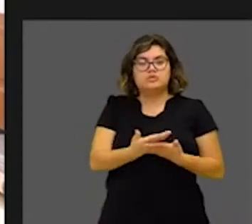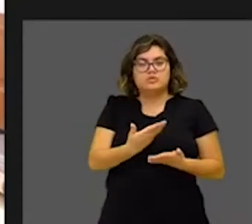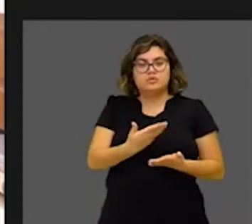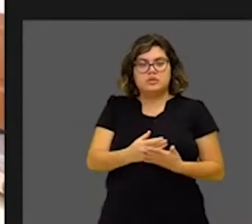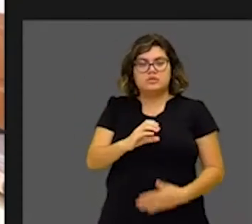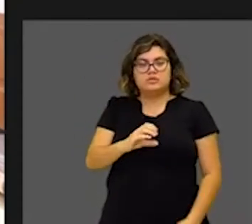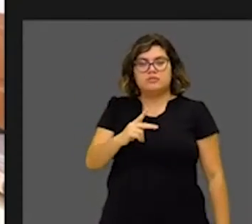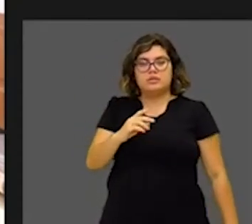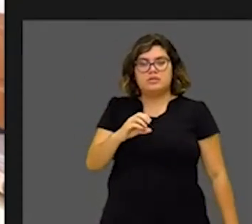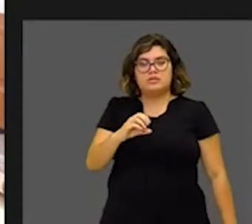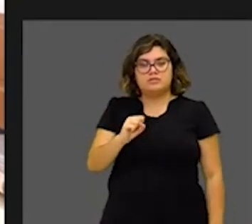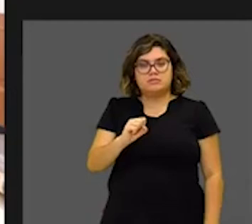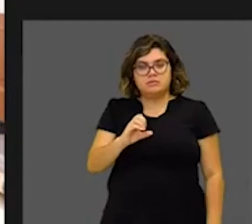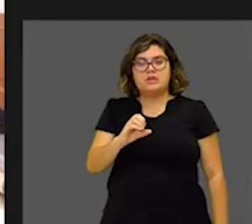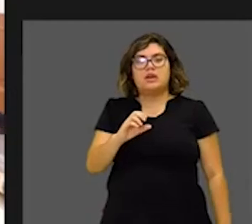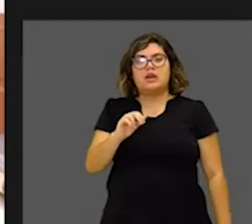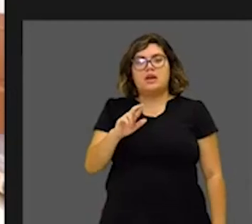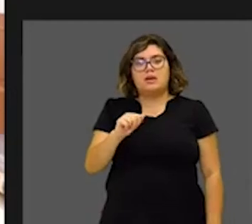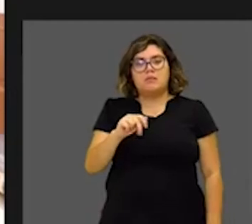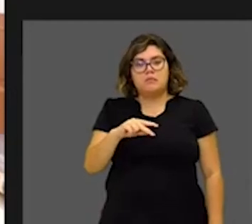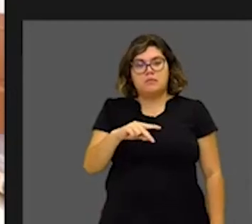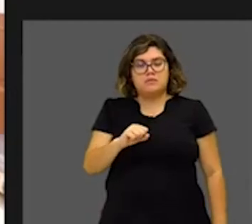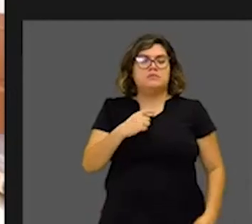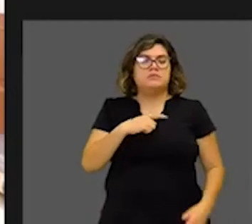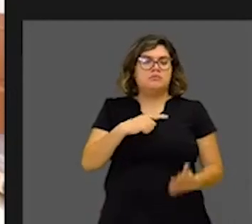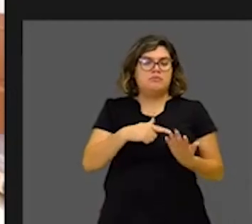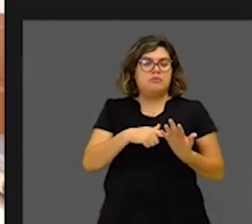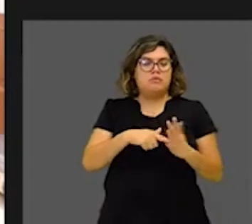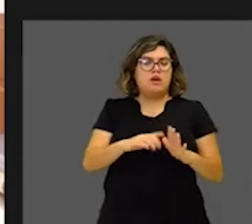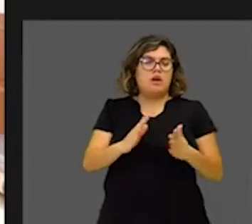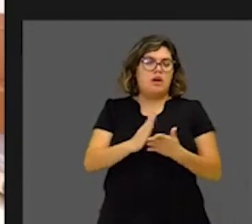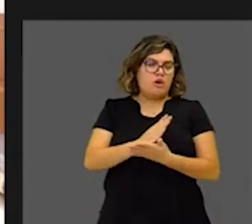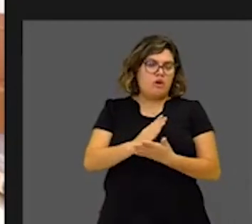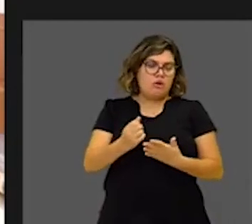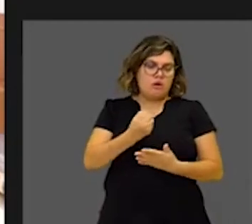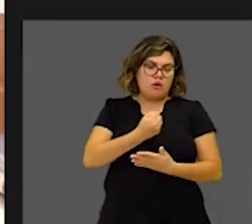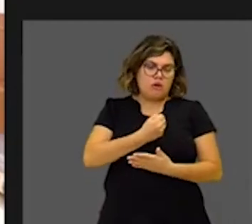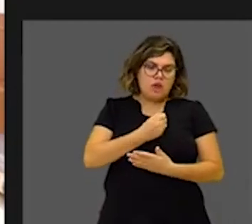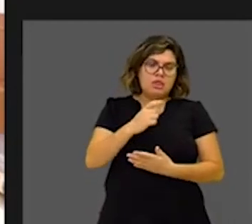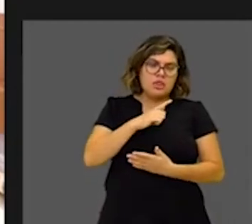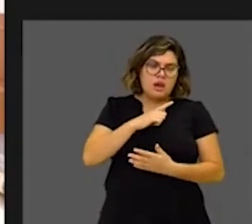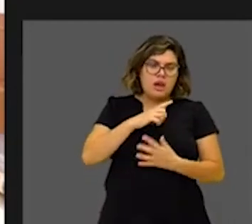da rápido eu trouxe alguns números para gente presente ter aqui ninguém está o nosso de bar